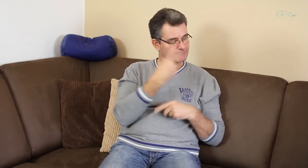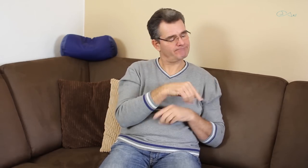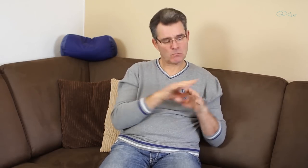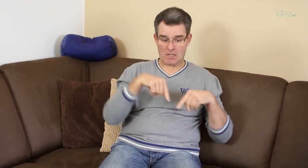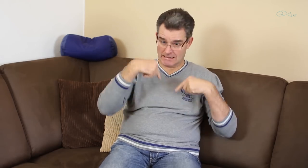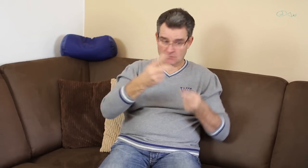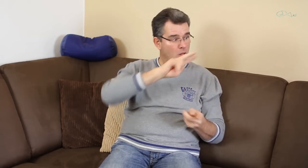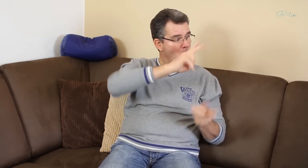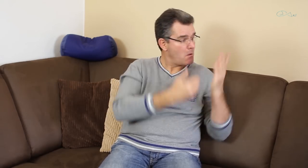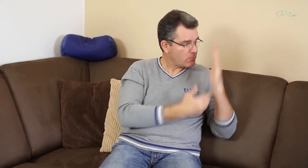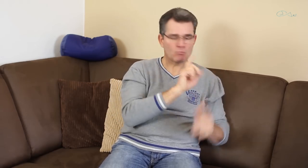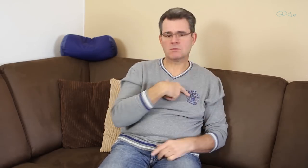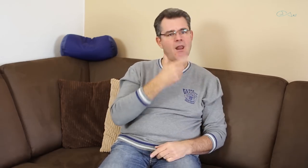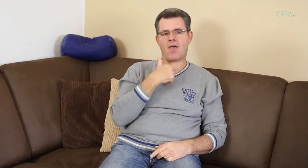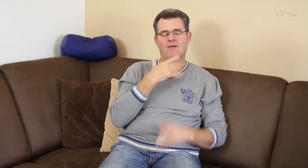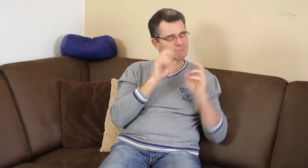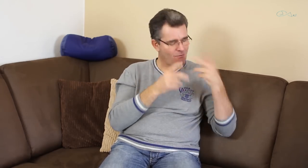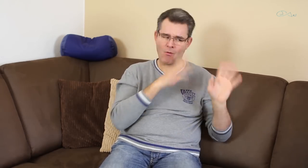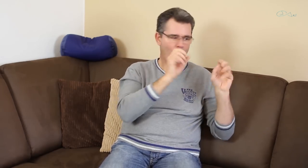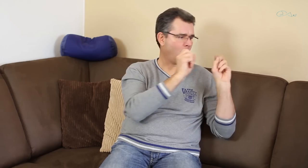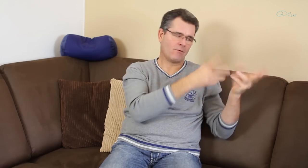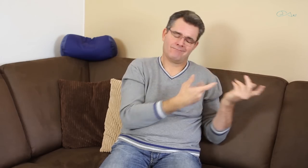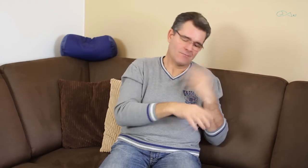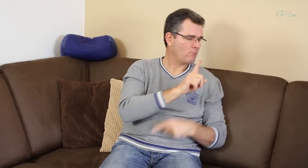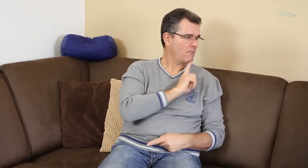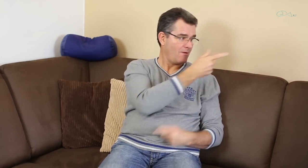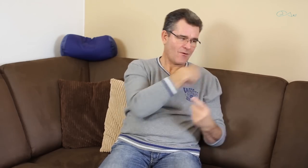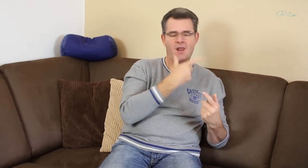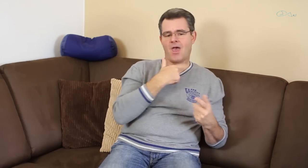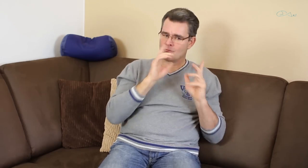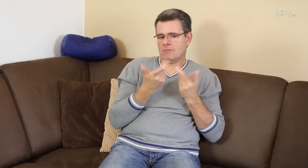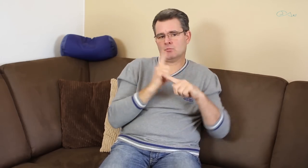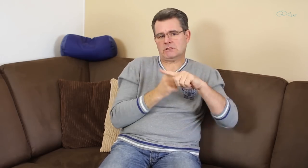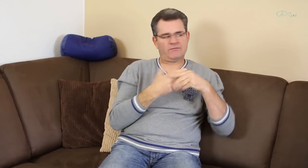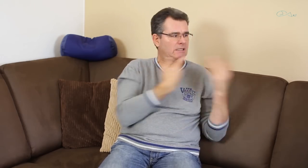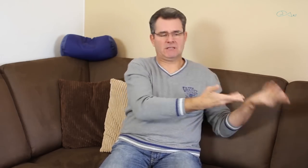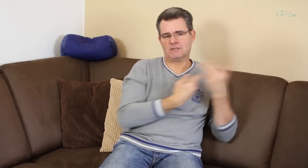Es war eben alles neu für mich. Aber jetzt streiten wir nicht mehr, sondern lachen darüber. Wir sehen das beide positiv.